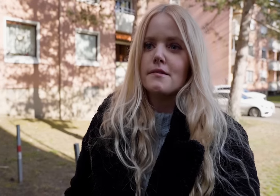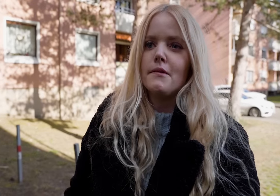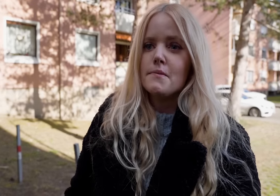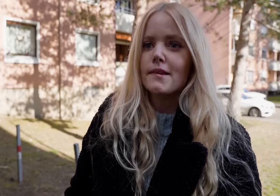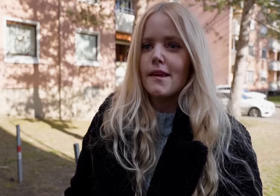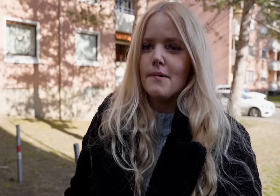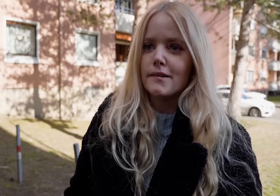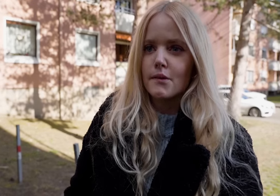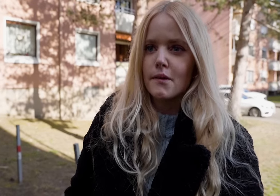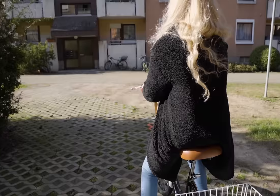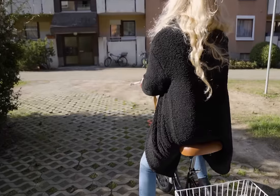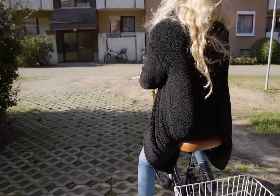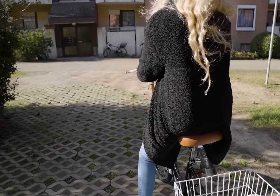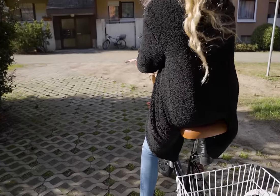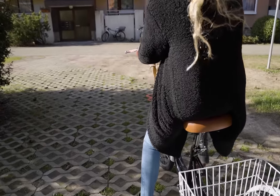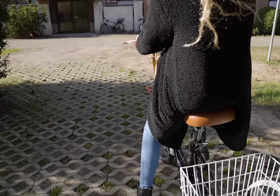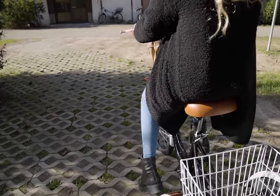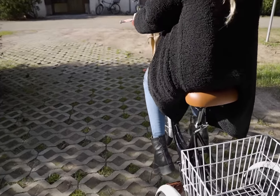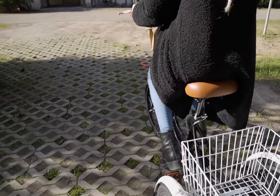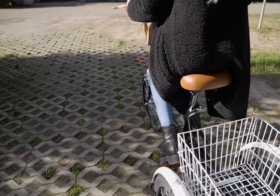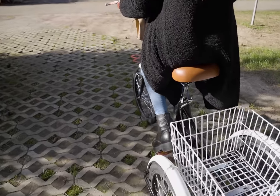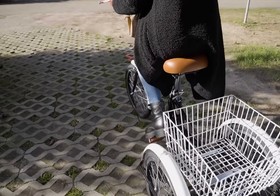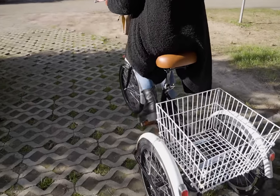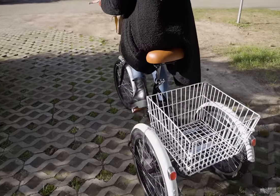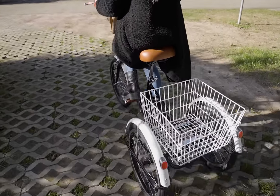Das ist aber für mich immer so. (Dynamische Musik)